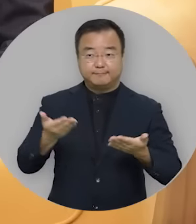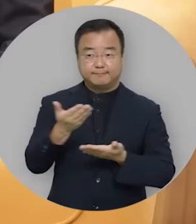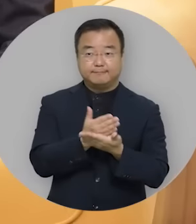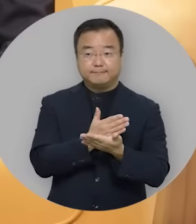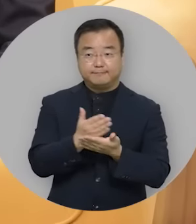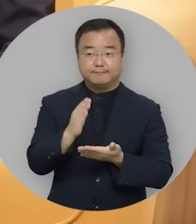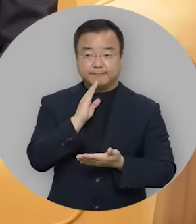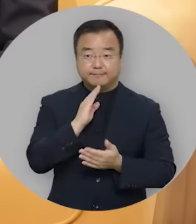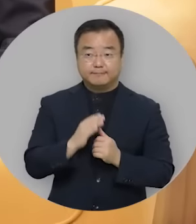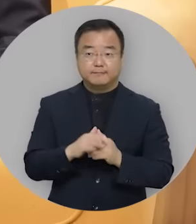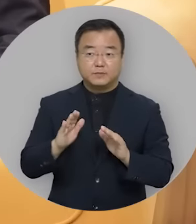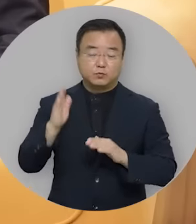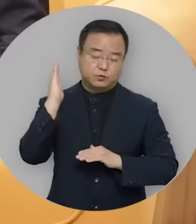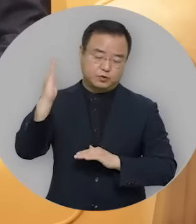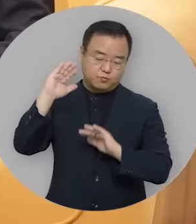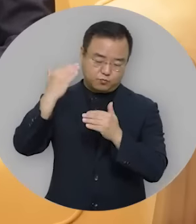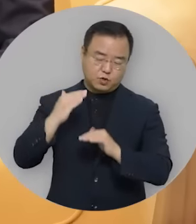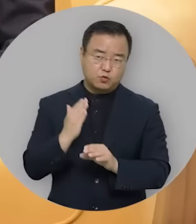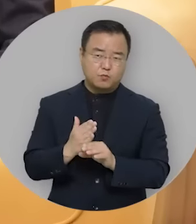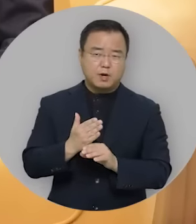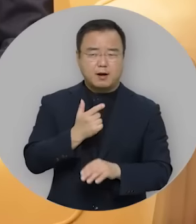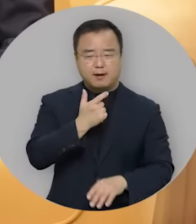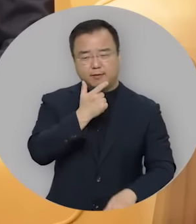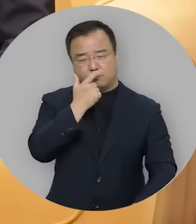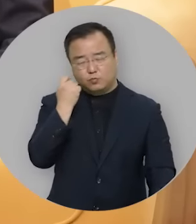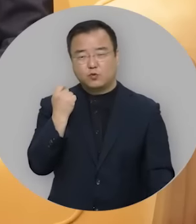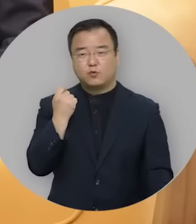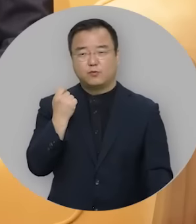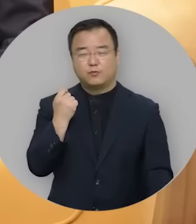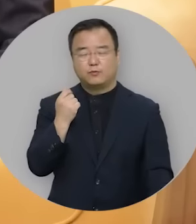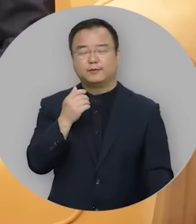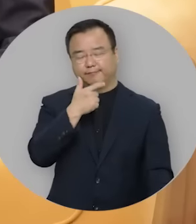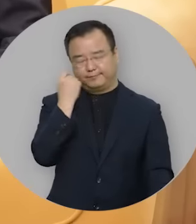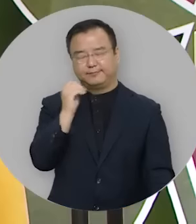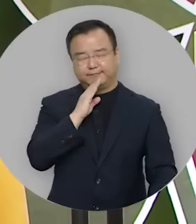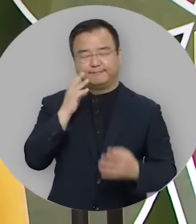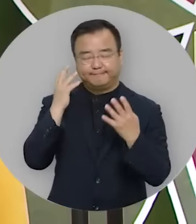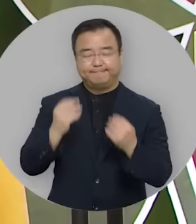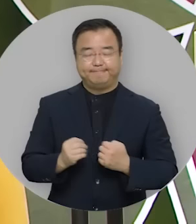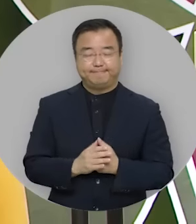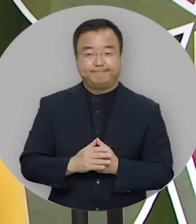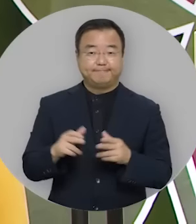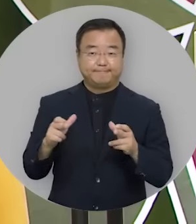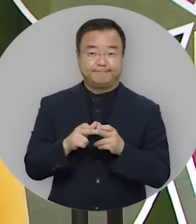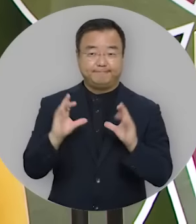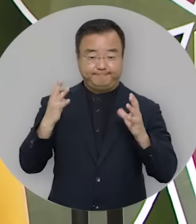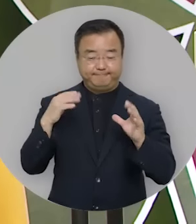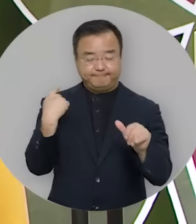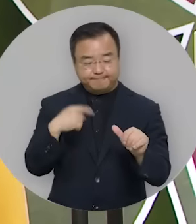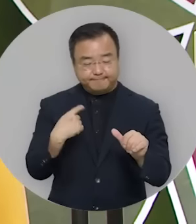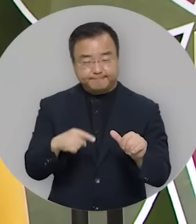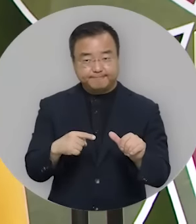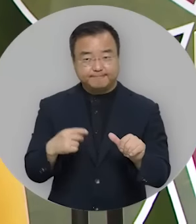사실 오늘 나눈 이야기로는 부족한 부분들이 많을 겁니다. 그리고 장애 아동을 키우셨고